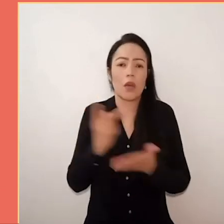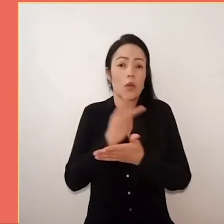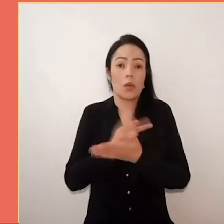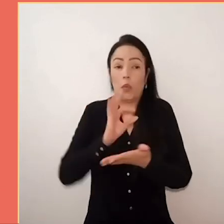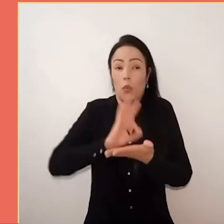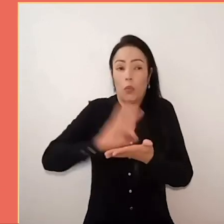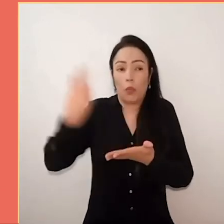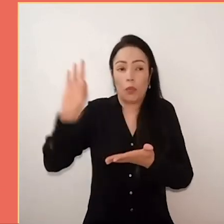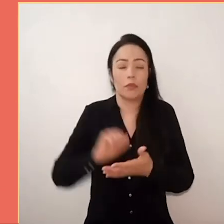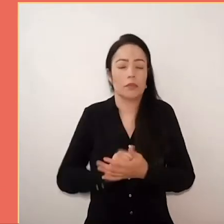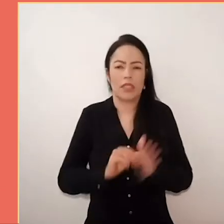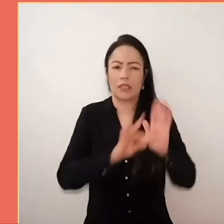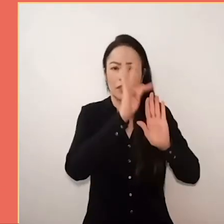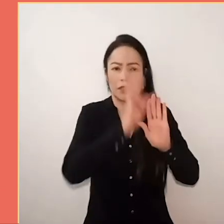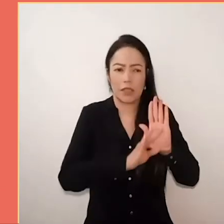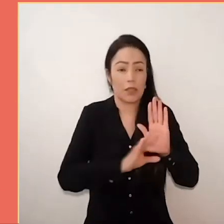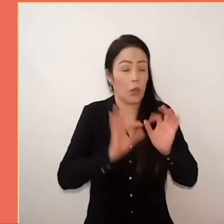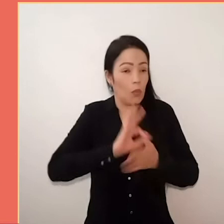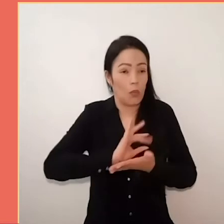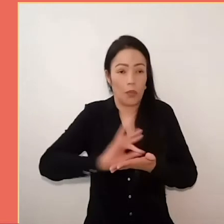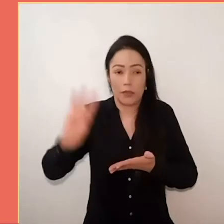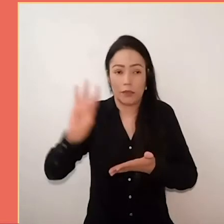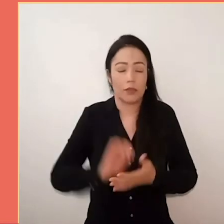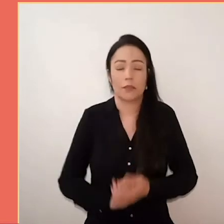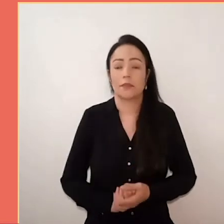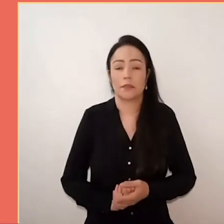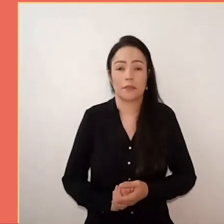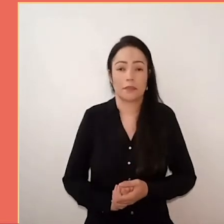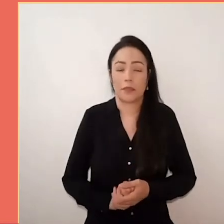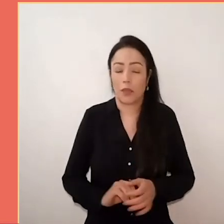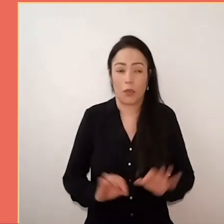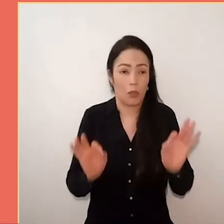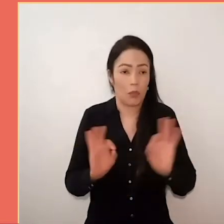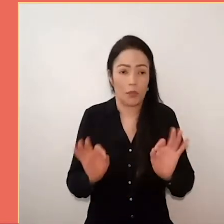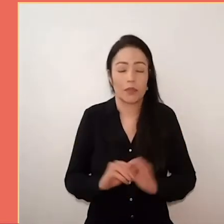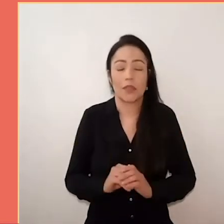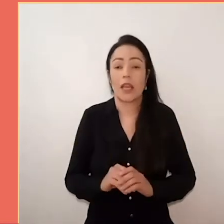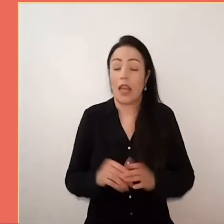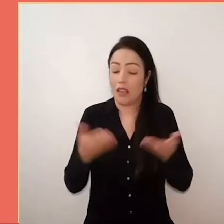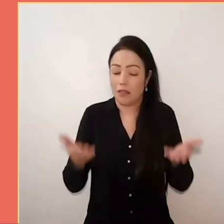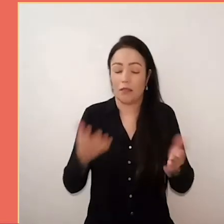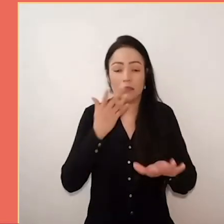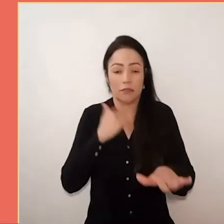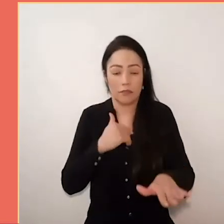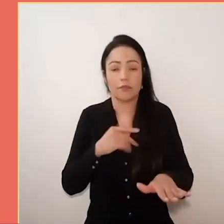daquele texto que é horrível, porque é isso que cabe a infância, e é isso que a professora tem que ensinar.